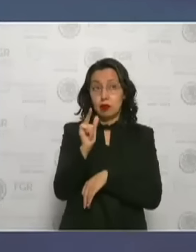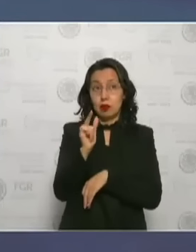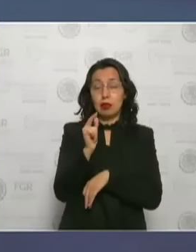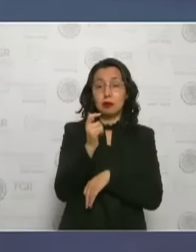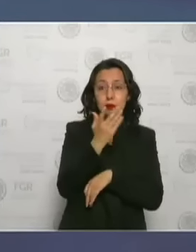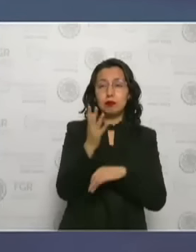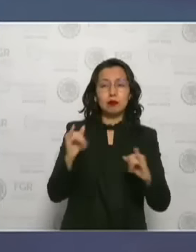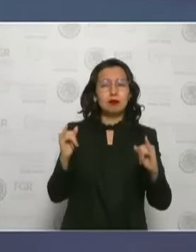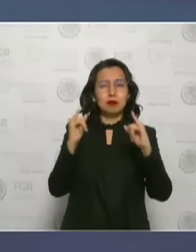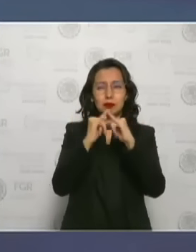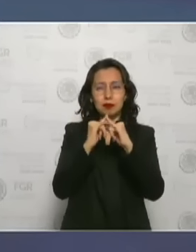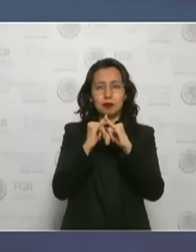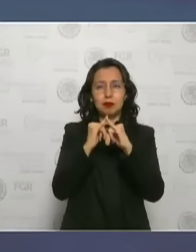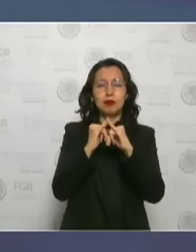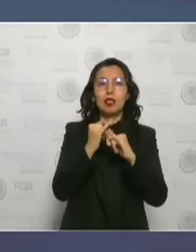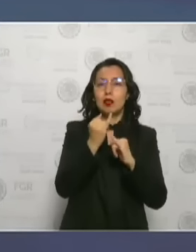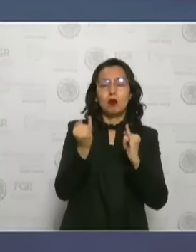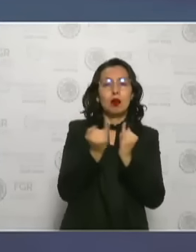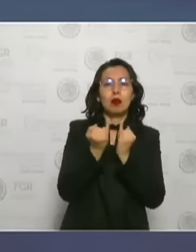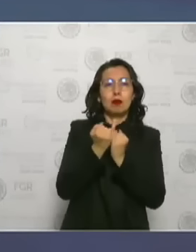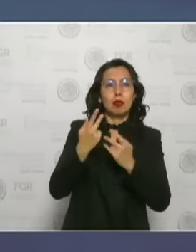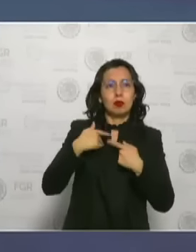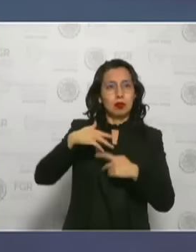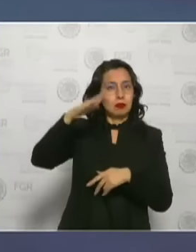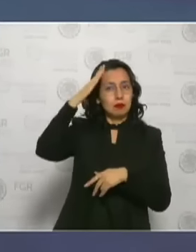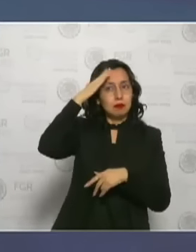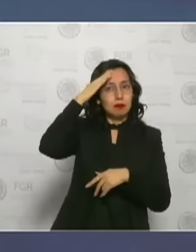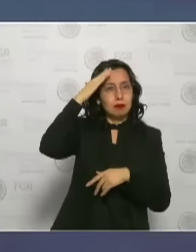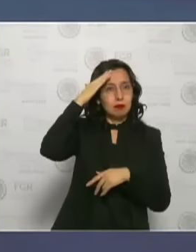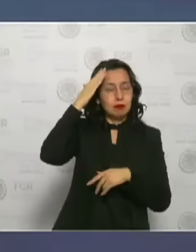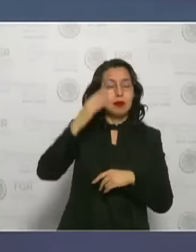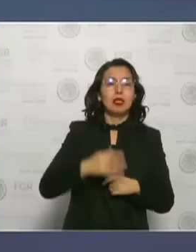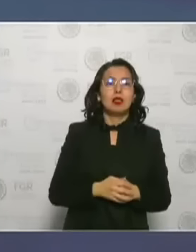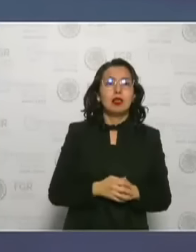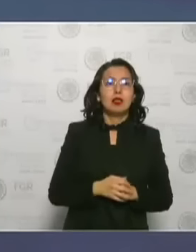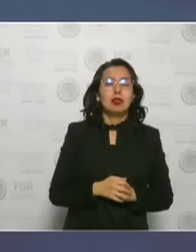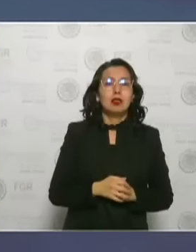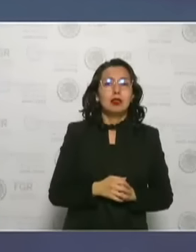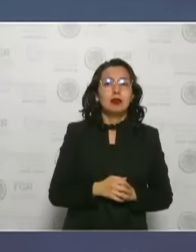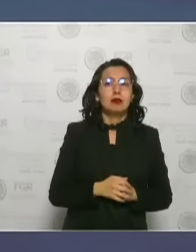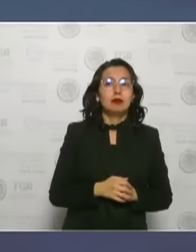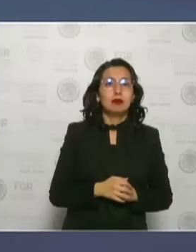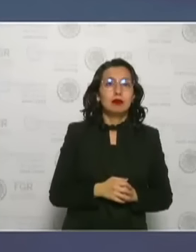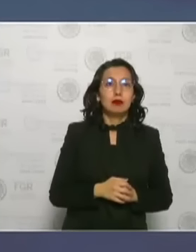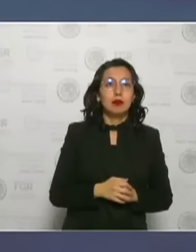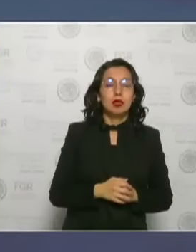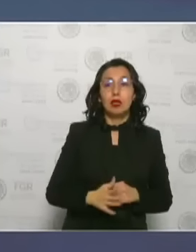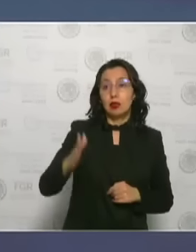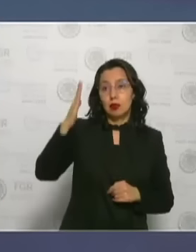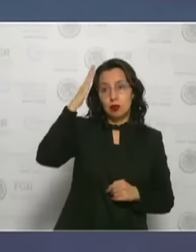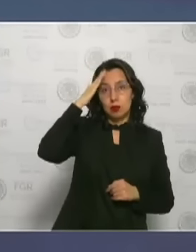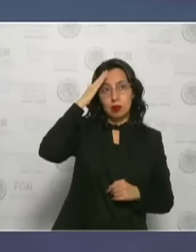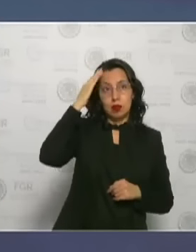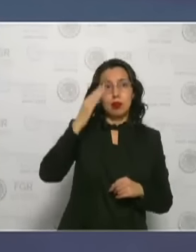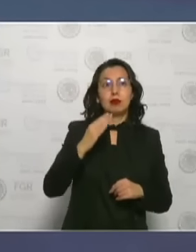las instituciones y sus titulares que forman dicho gabinete. titular de la secretar, la titular de la